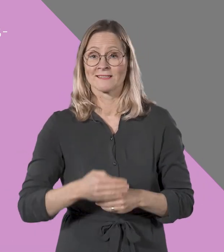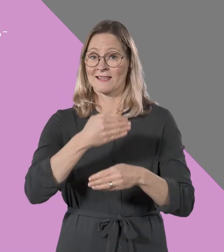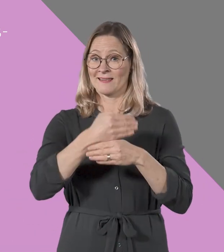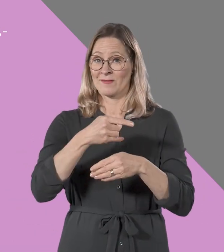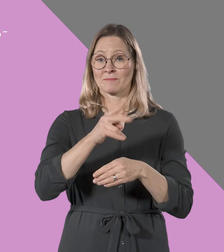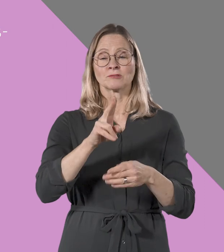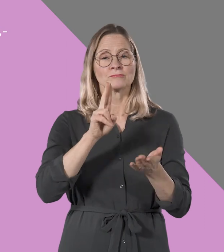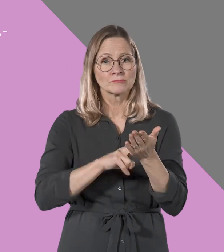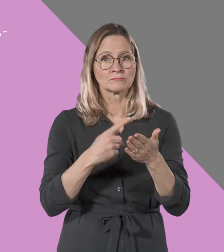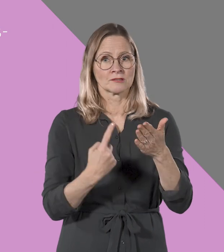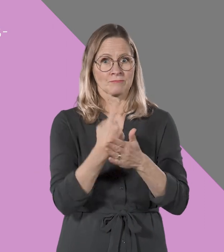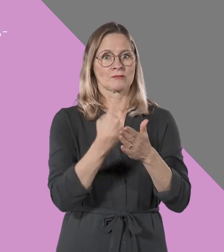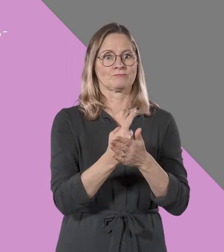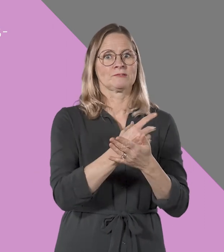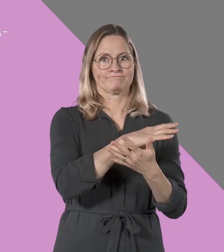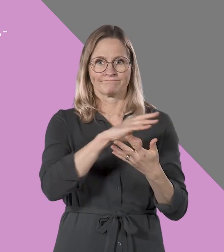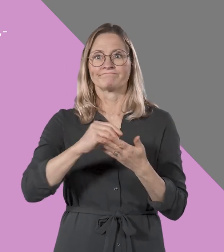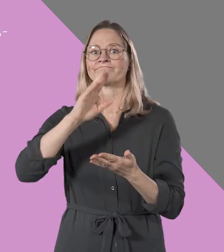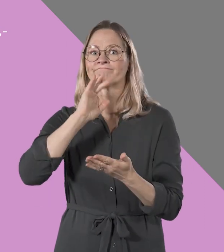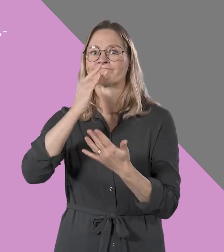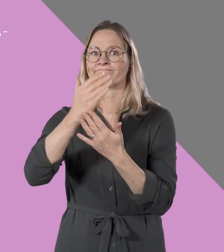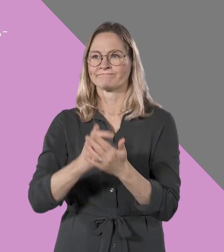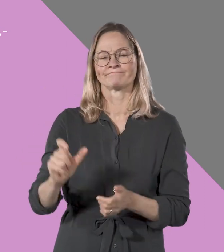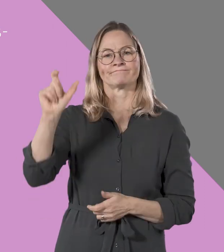Kyseessä on tositapahtumiin perustuva näytelmä -